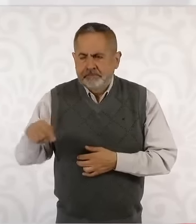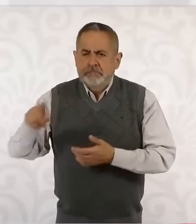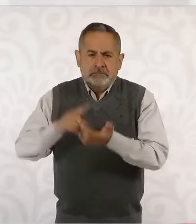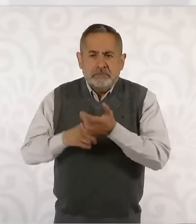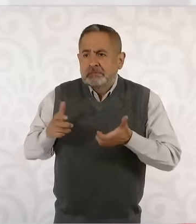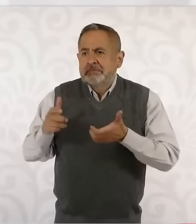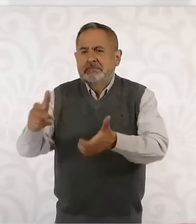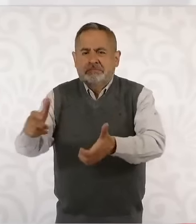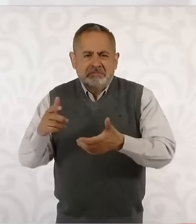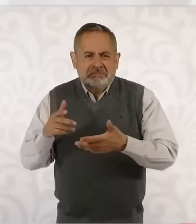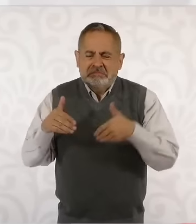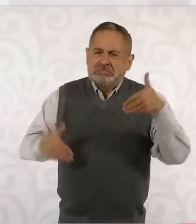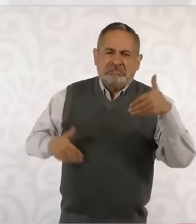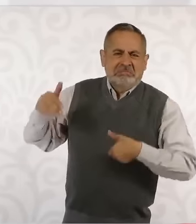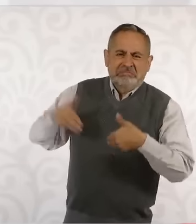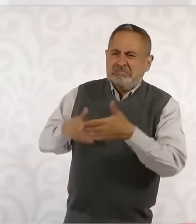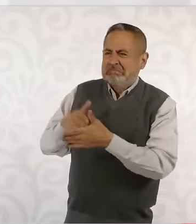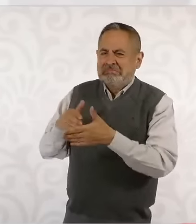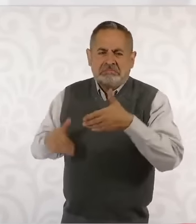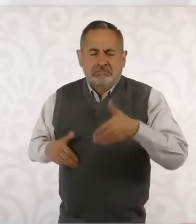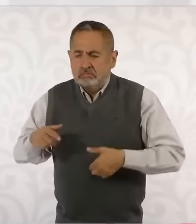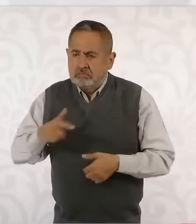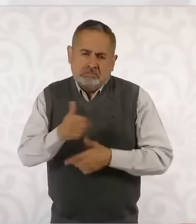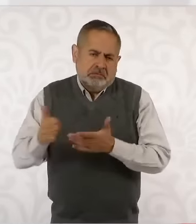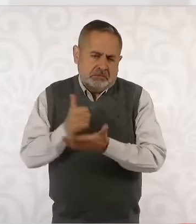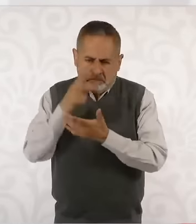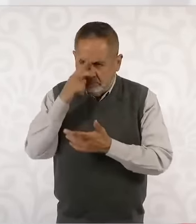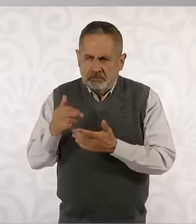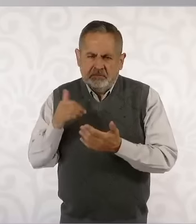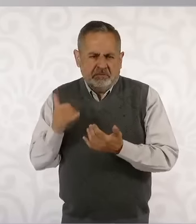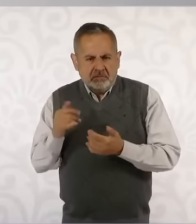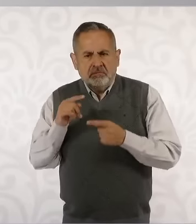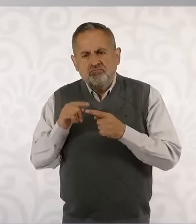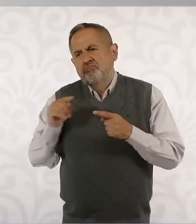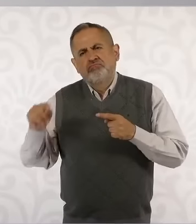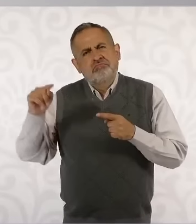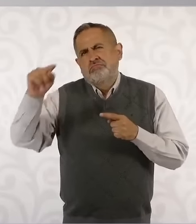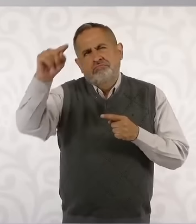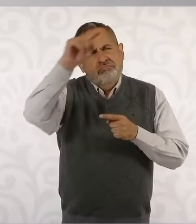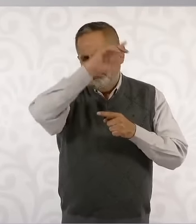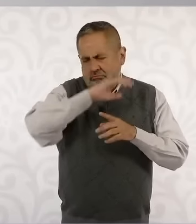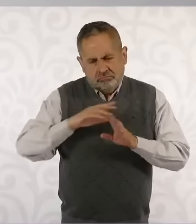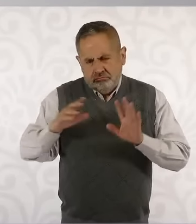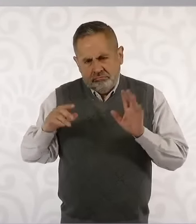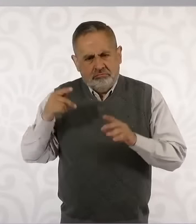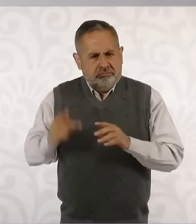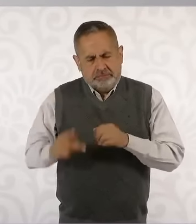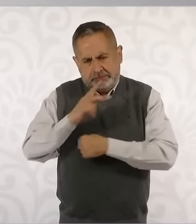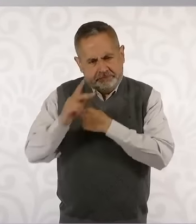calles de la ciudad de México y de otras ciudades y otros lugares de nuestro país. Entonces,